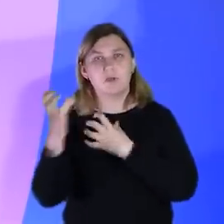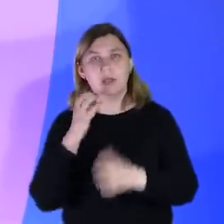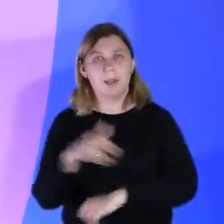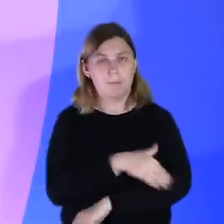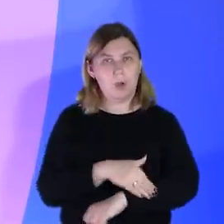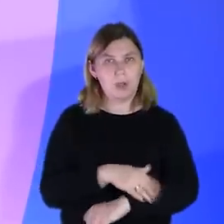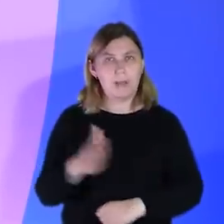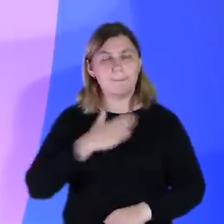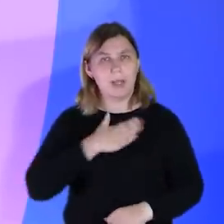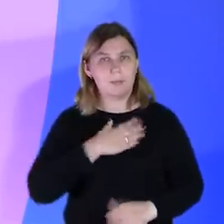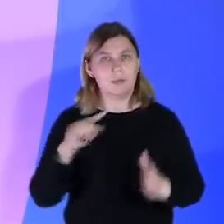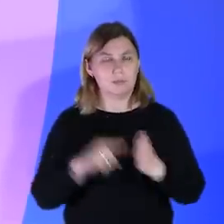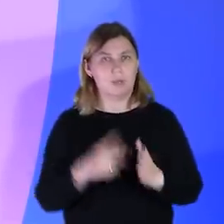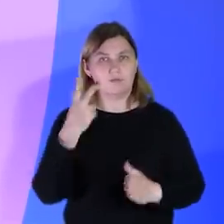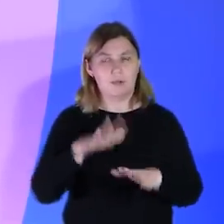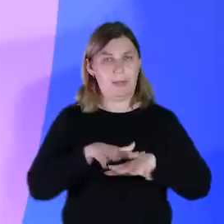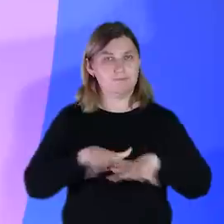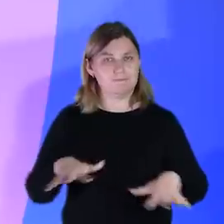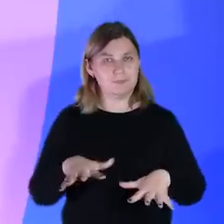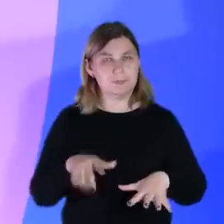Pogranicza w zasadzie mamy do czynienia z dwoma sieciami. To znaczy jedna sieć to jest